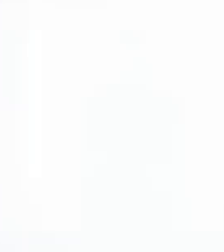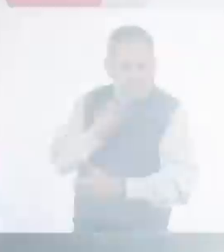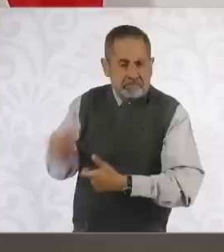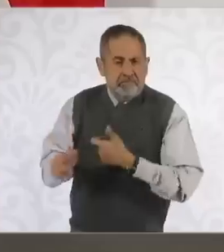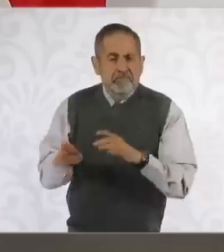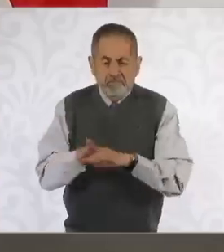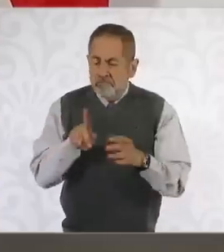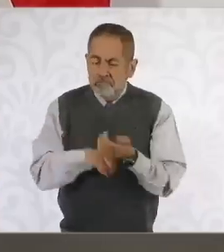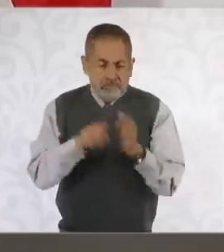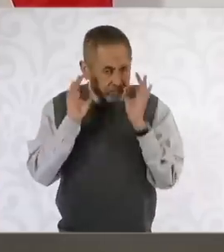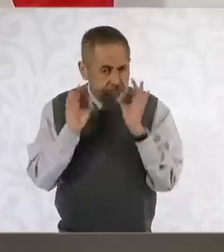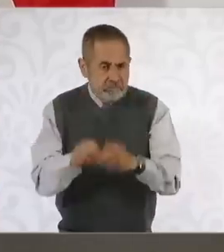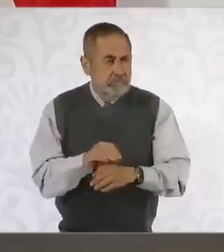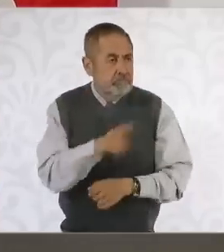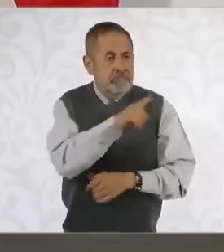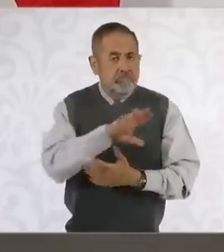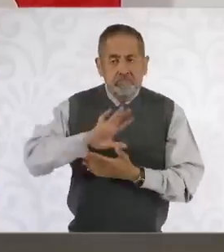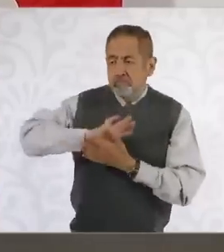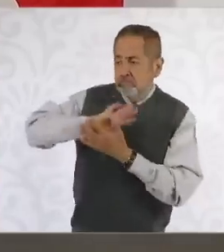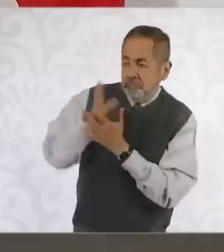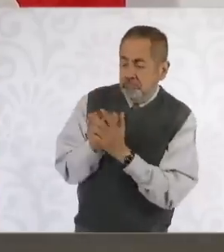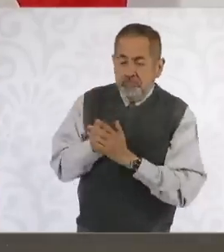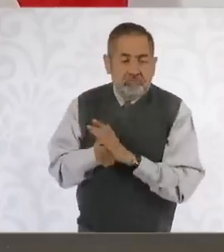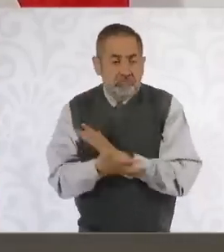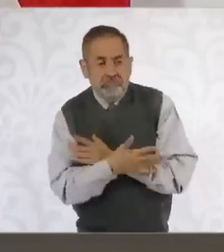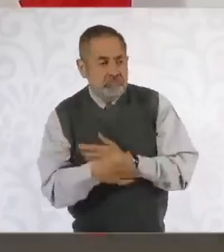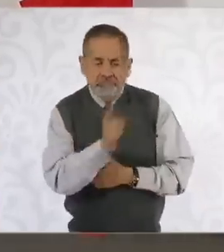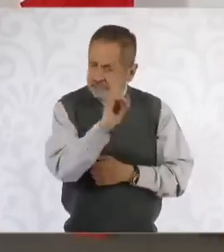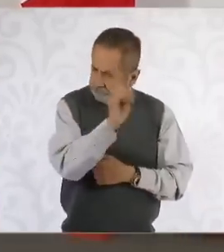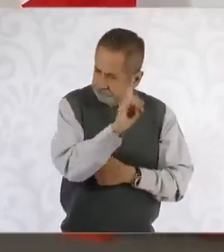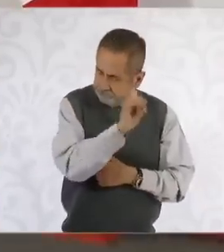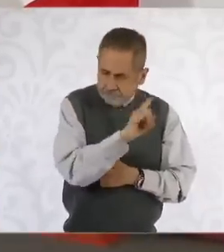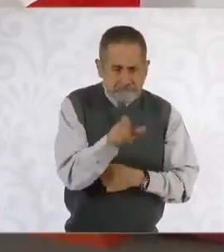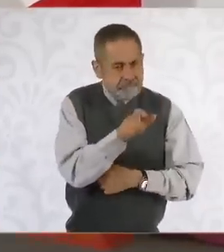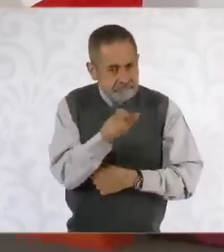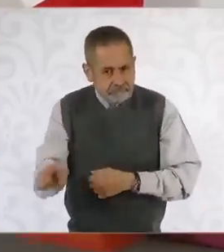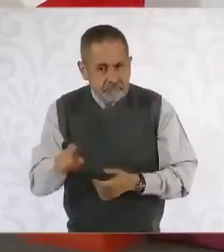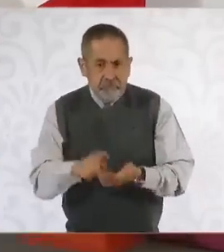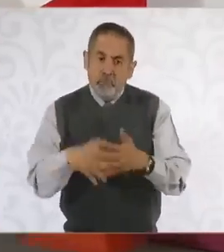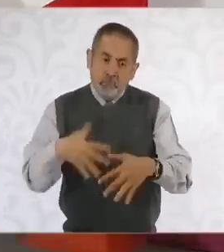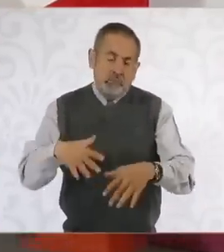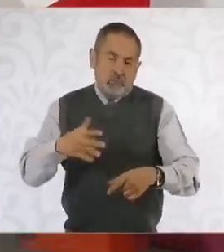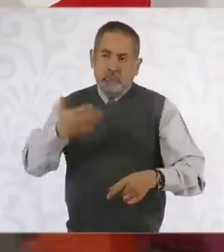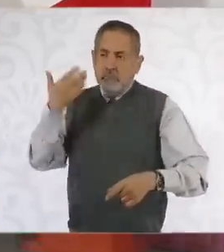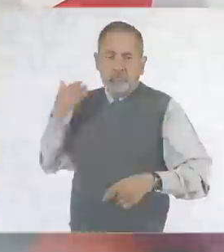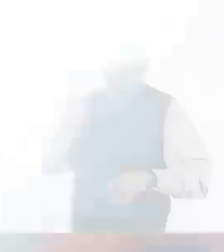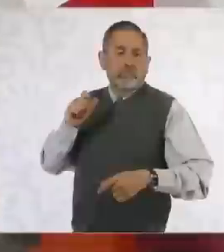durante la conferencia mañanera la presidenta de México recordó que desde el año 2018 cambió